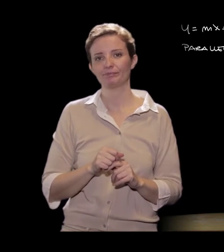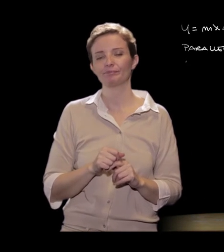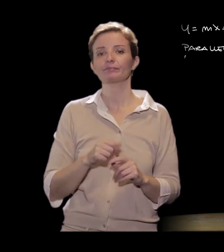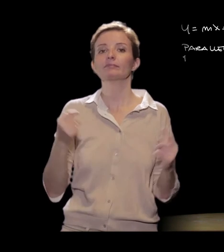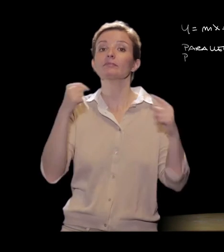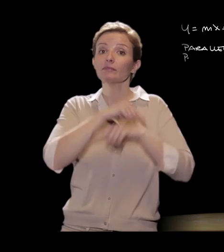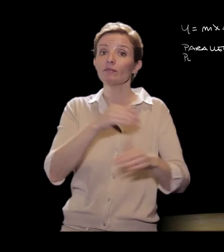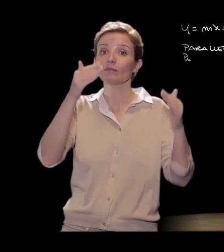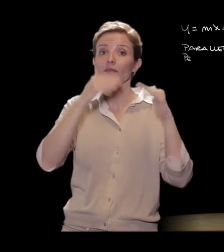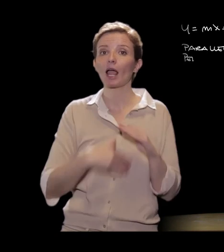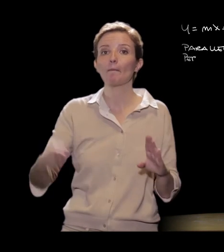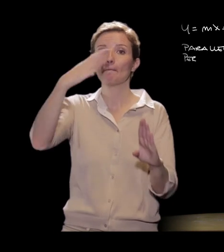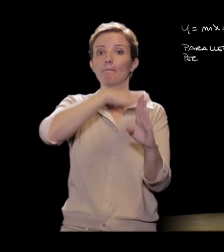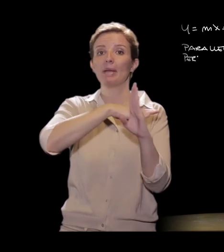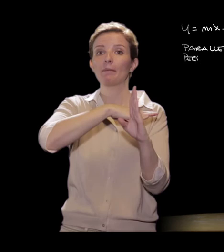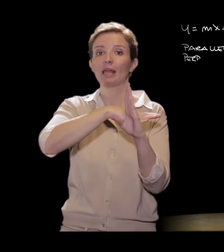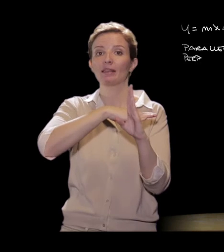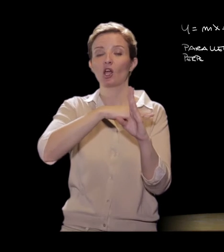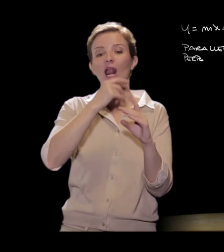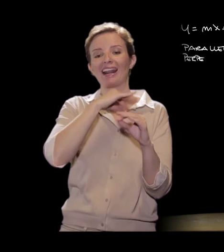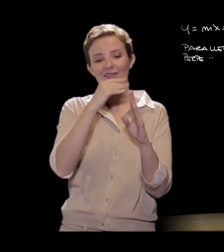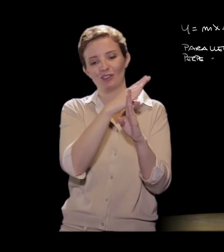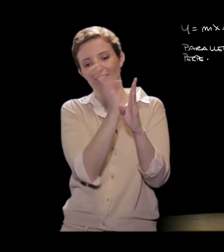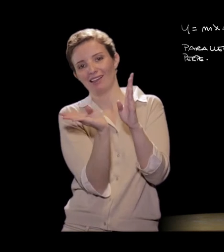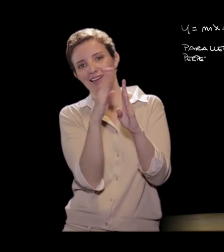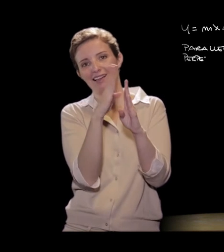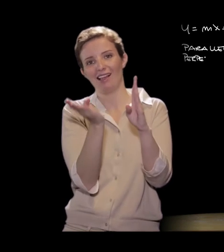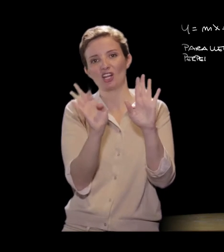Sono invece perpendicolari tra di loro, quindi formano un angolo di 90°,